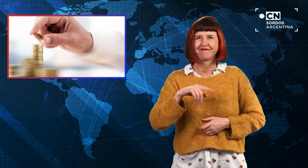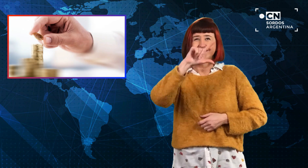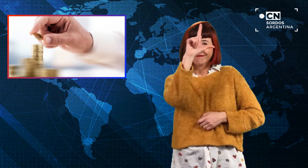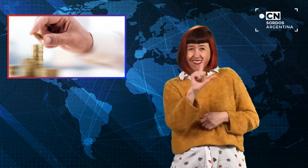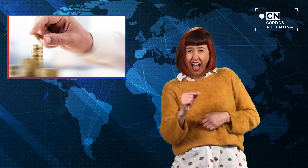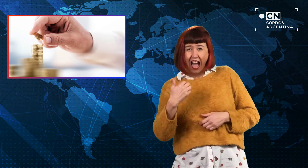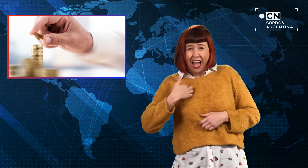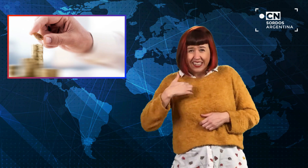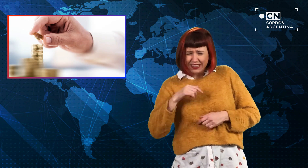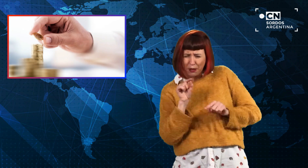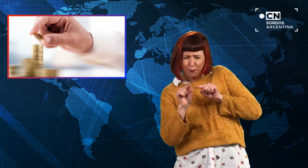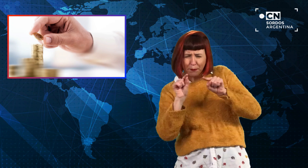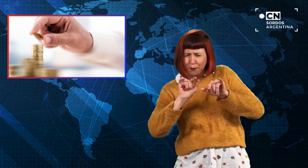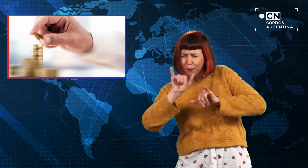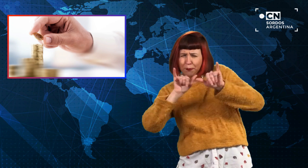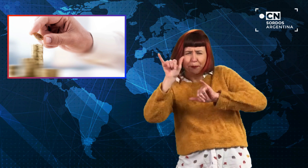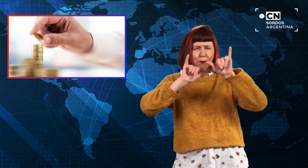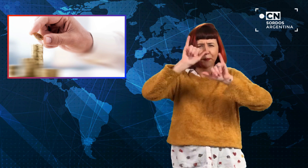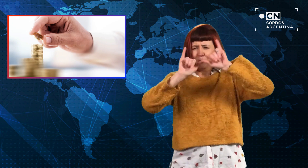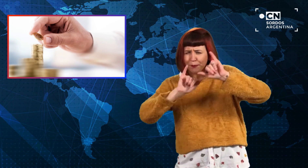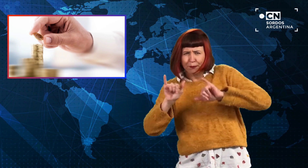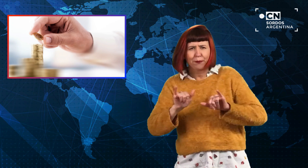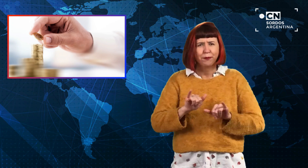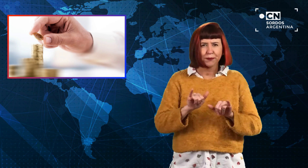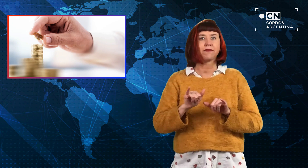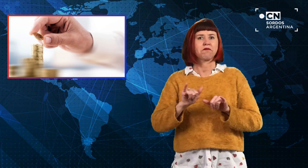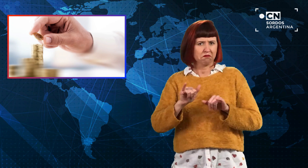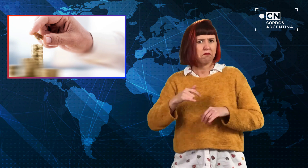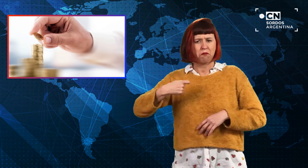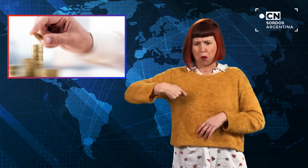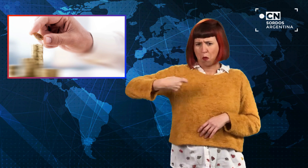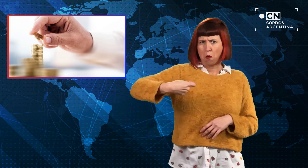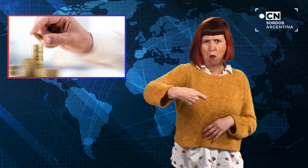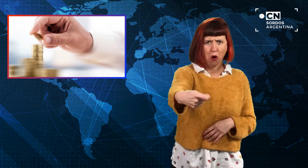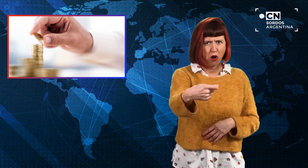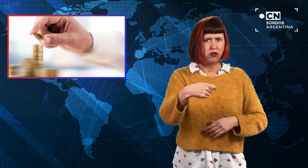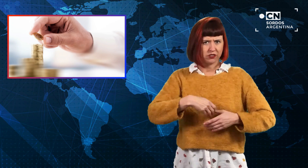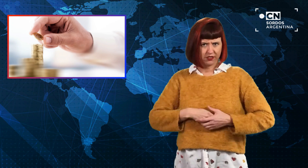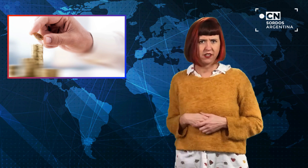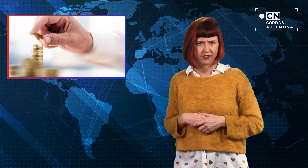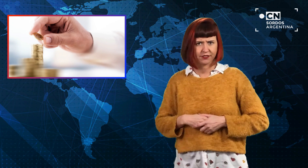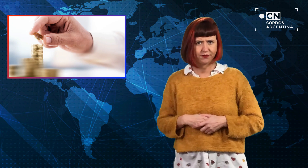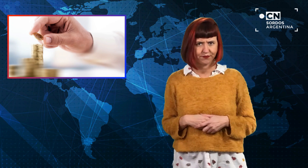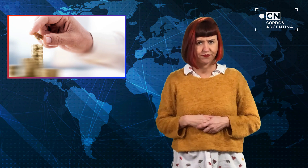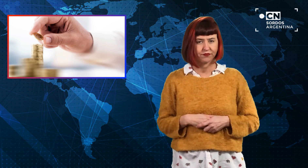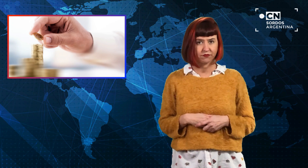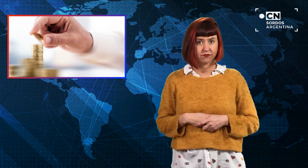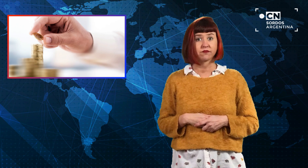que tendrá foco en los destinos nacionales y en la financiación en cuotas.